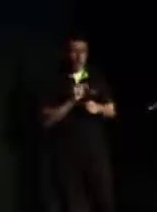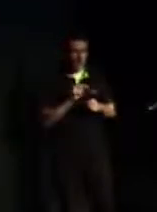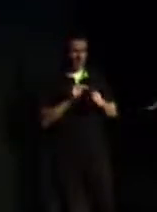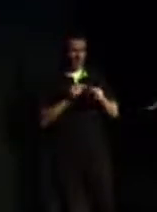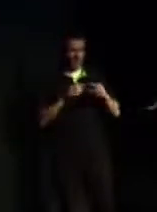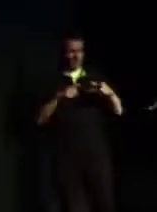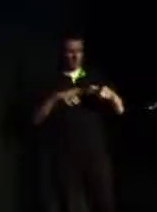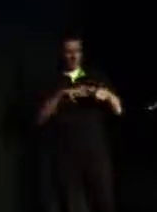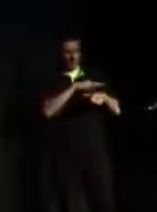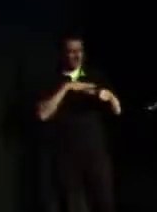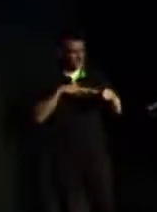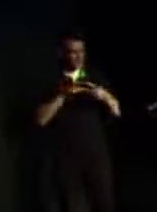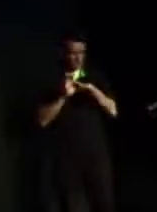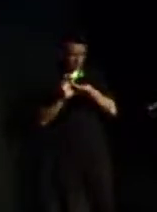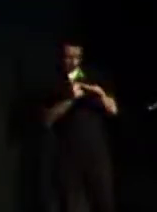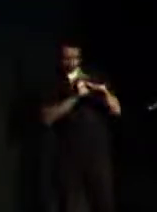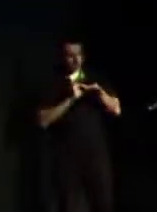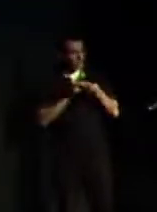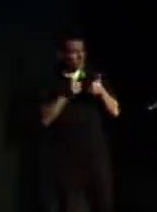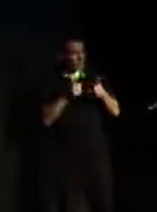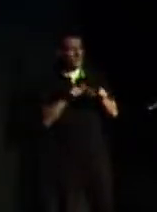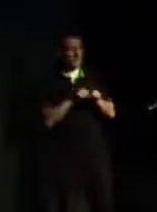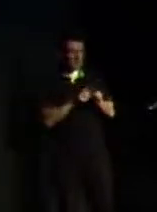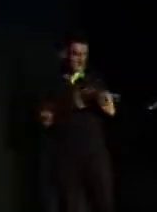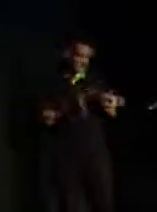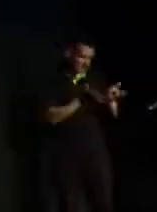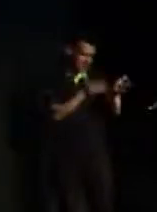e que incentive que o jovem tenha uma boa conduta.